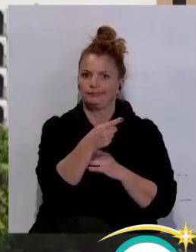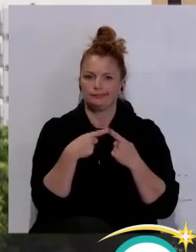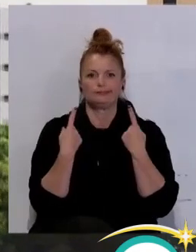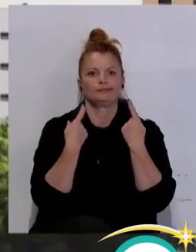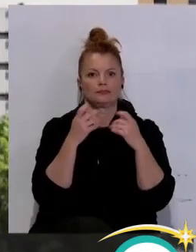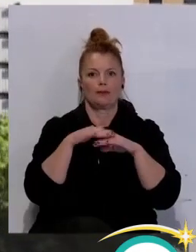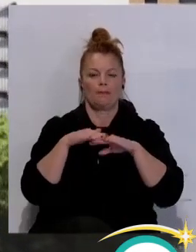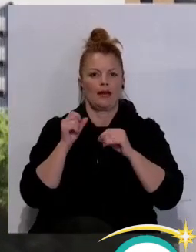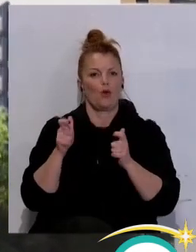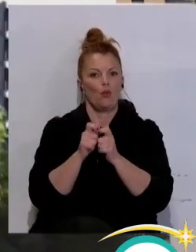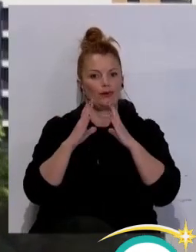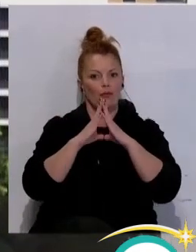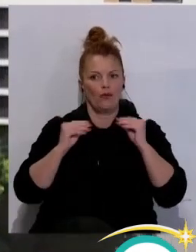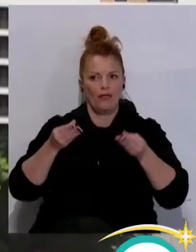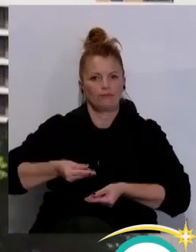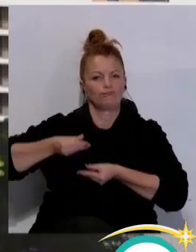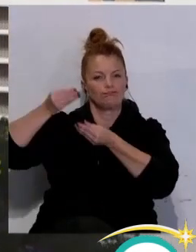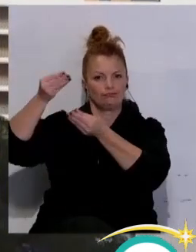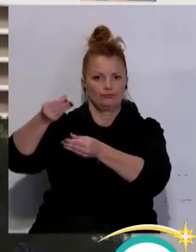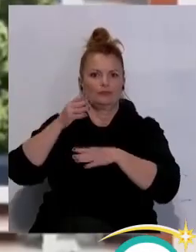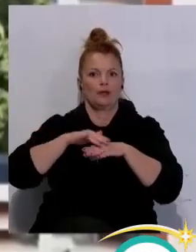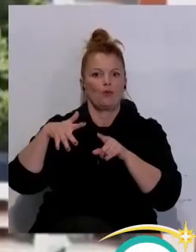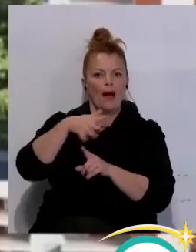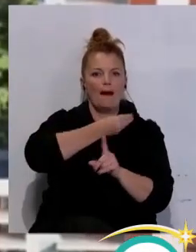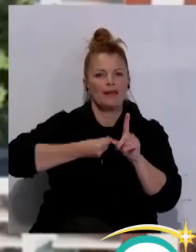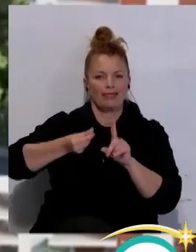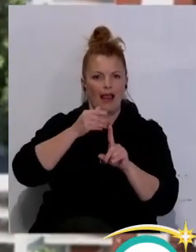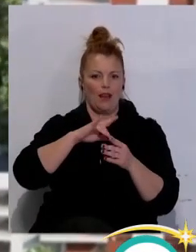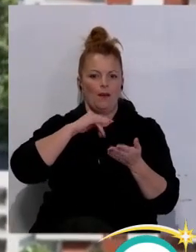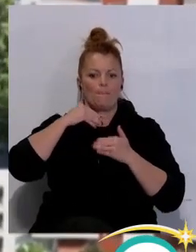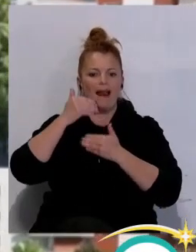de Andalucía el documento ambiental y cumplir con los plazos previstos una propuesta que ha salido